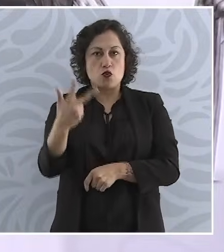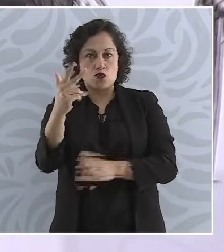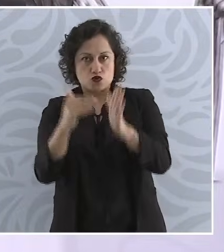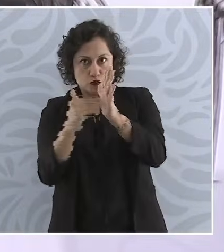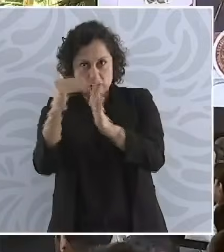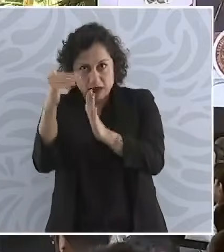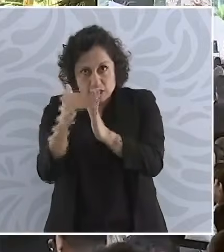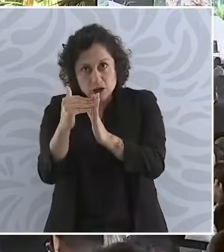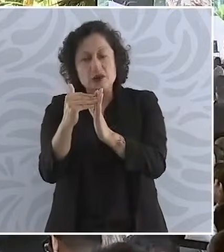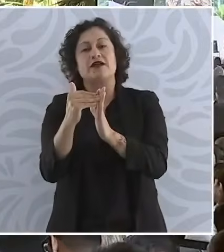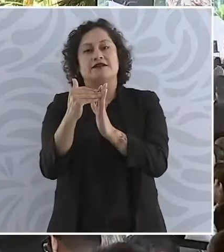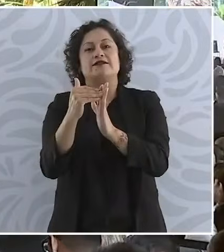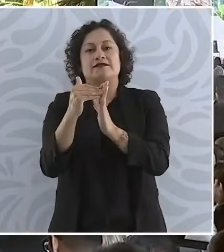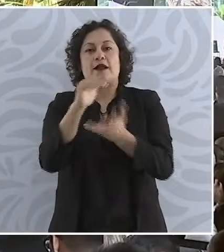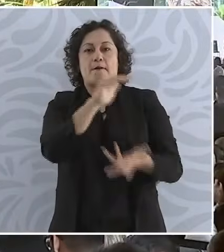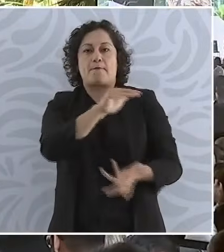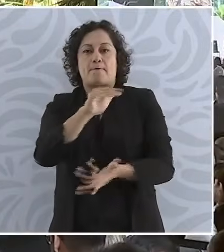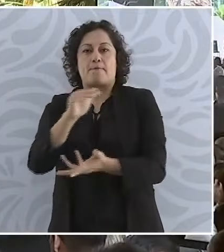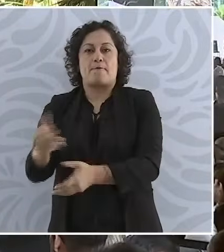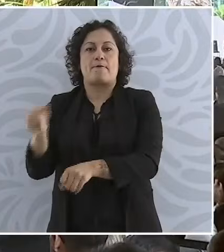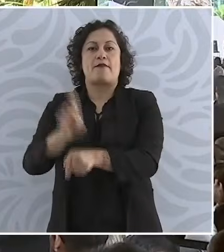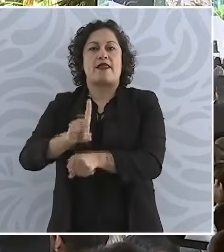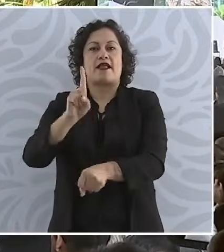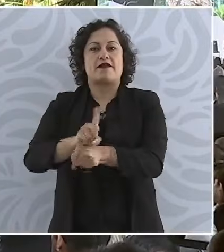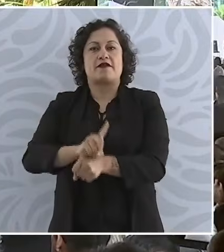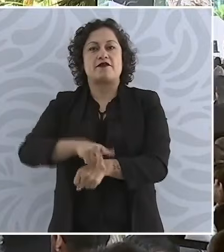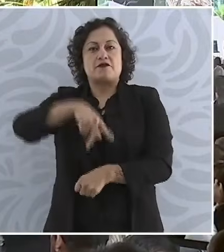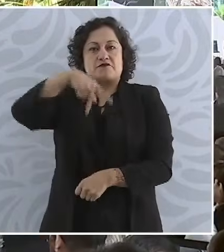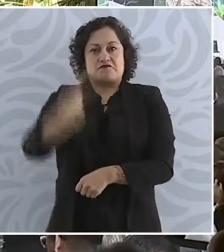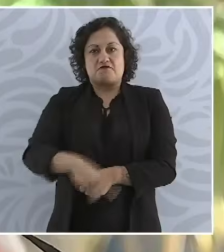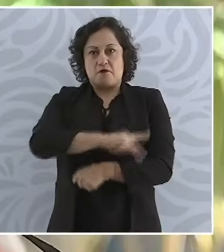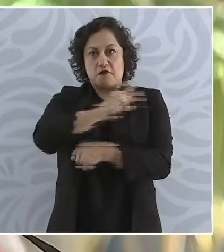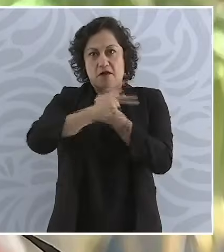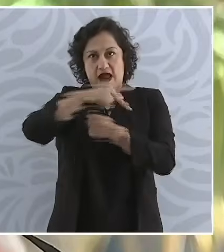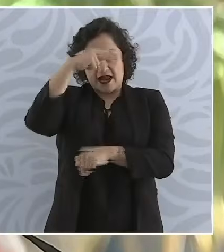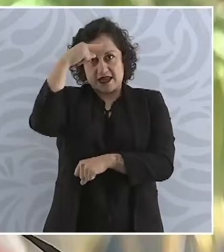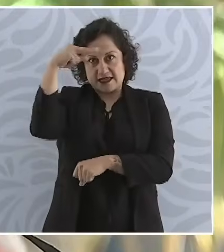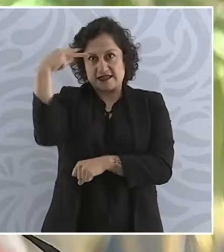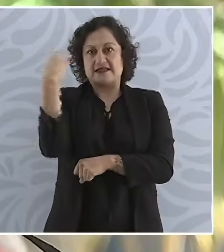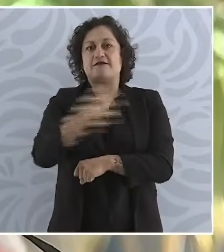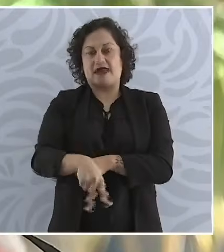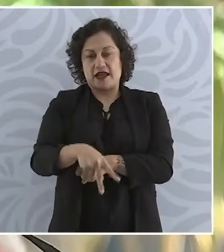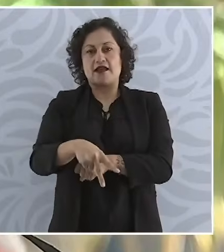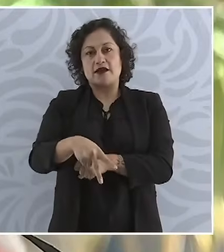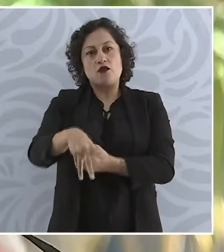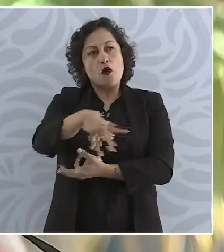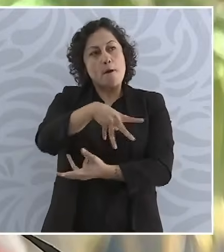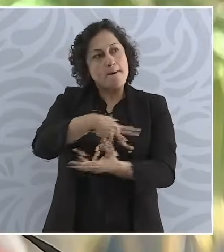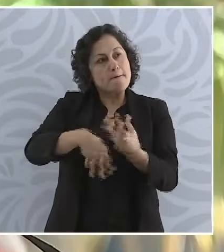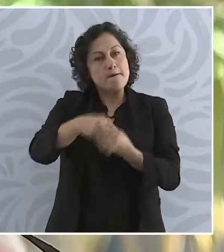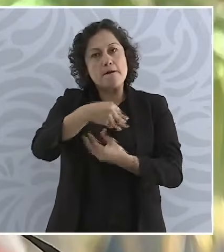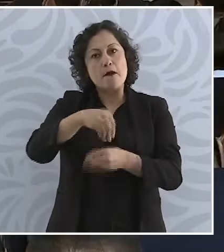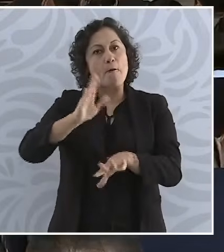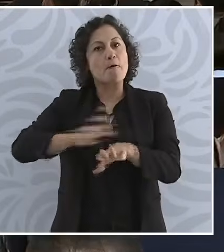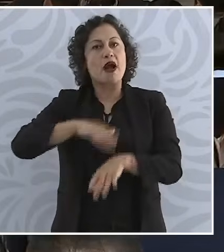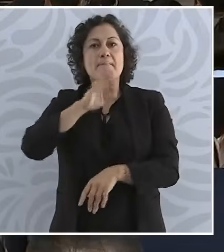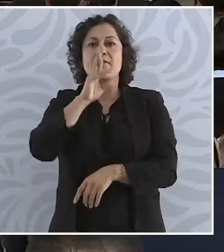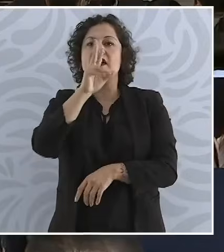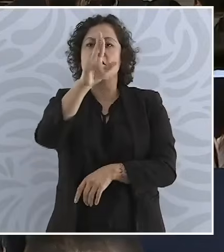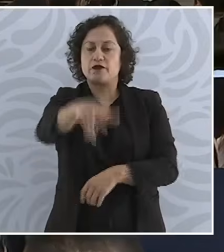diarios y el inicio de la soberanía energética en términos de los hidrocarburos al cierre del